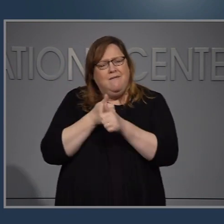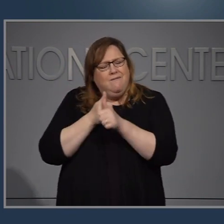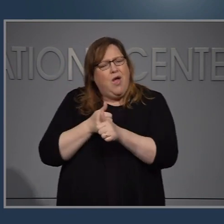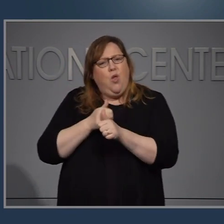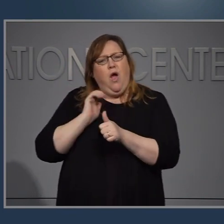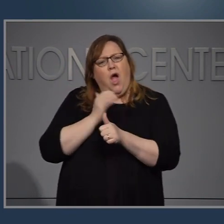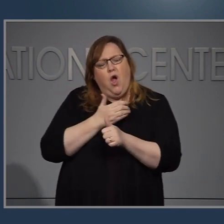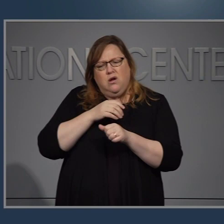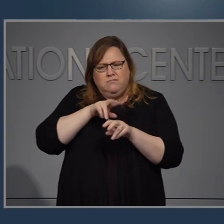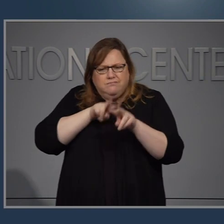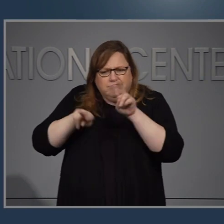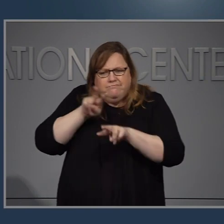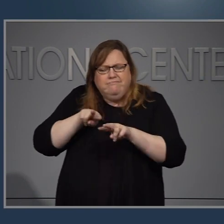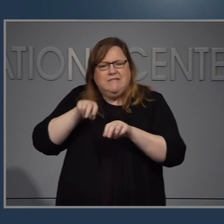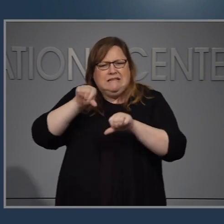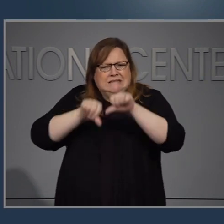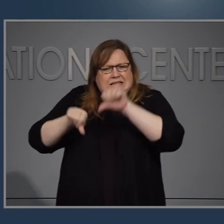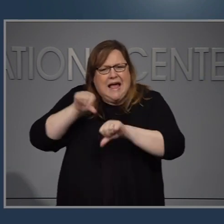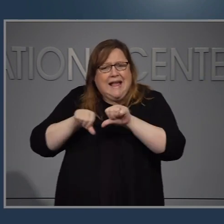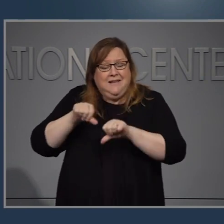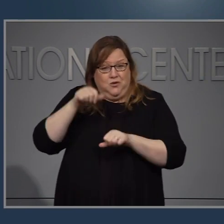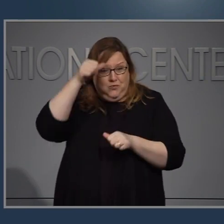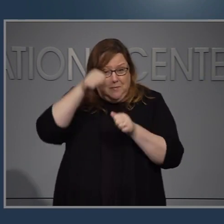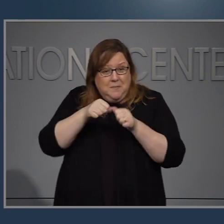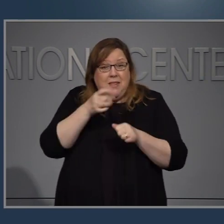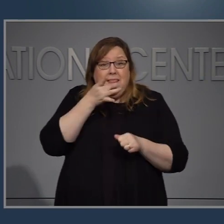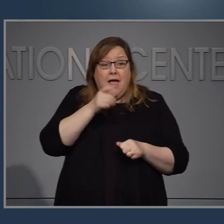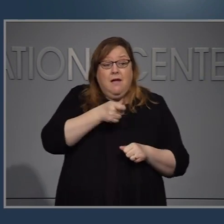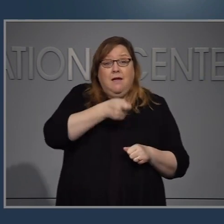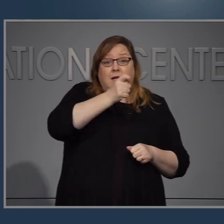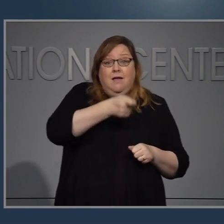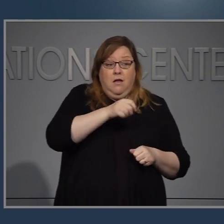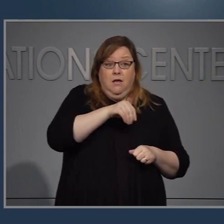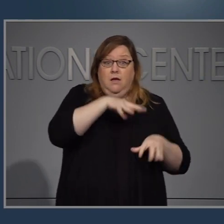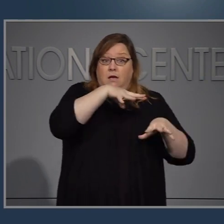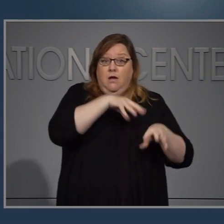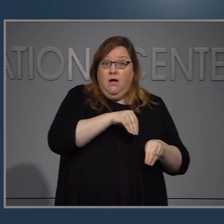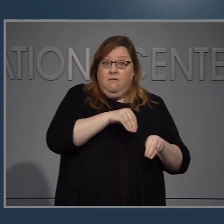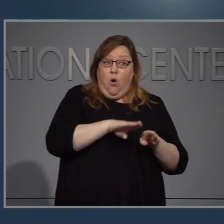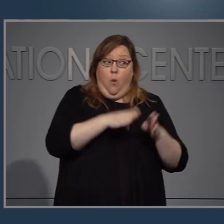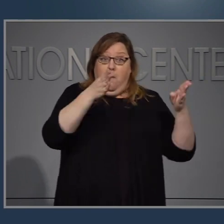un enfoque de interruptor gradual, para relajar las medidas responsablemente,